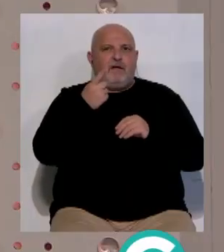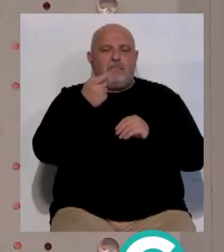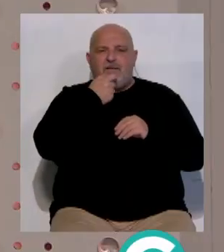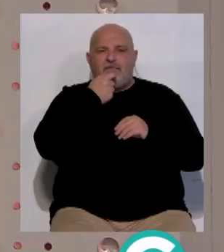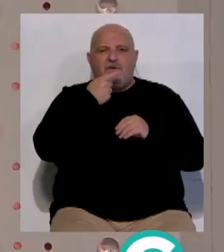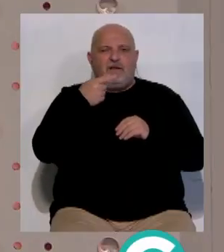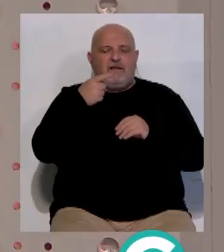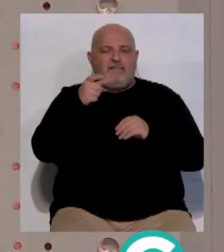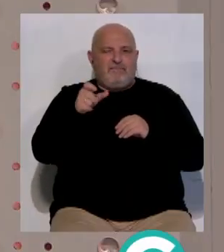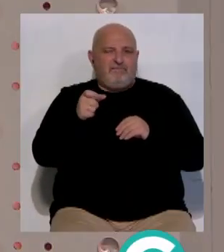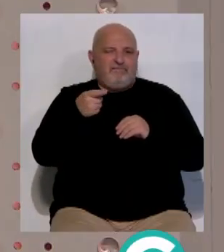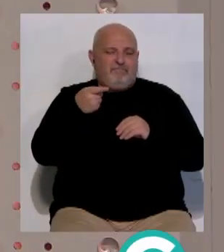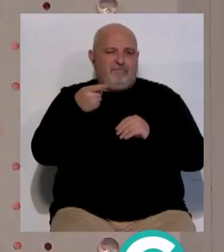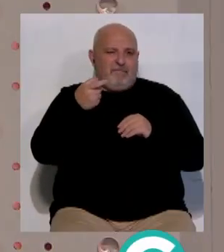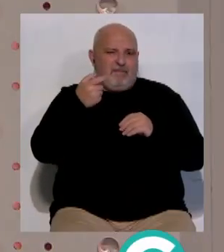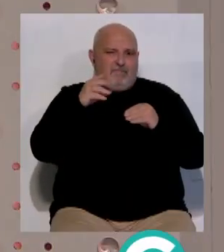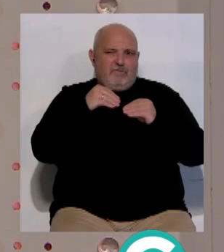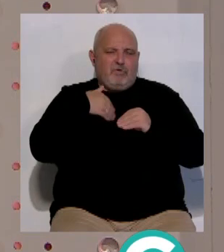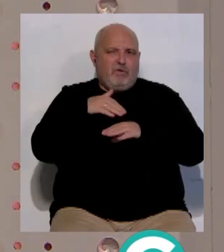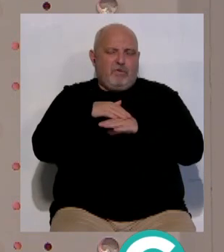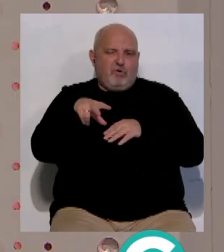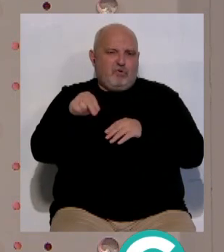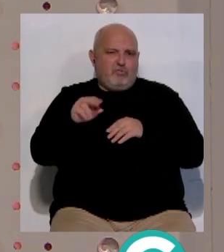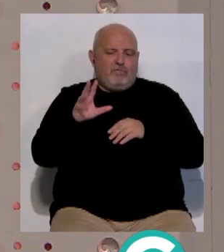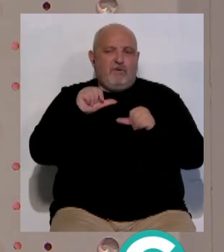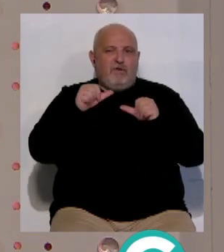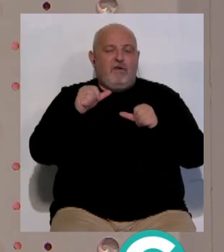esa acción porque él sale condicionado desde el minuto uno en el que todas las faltas las ve o